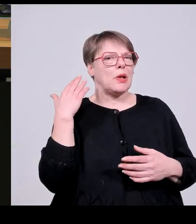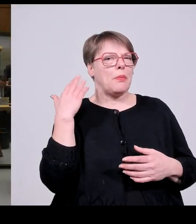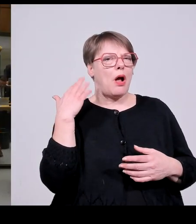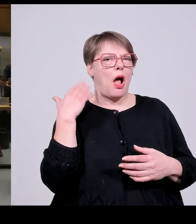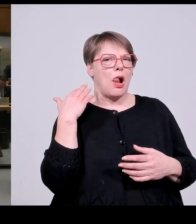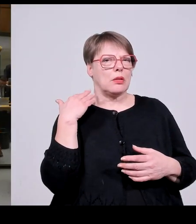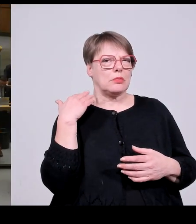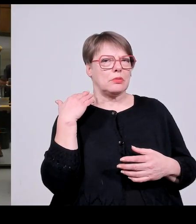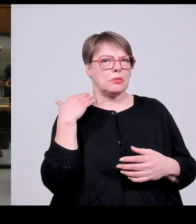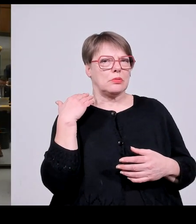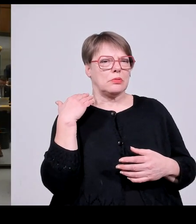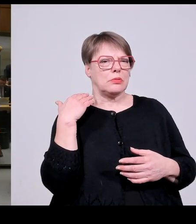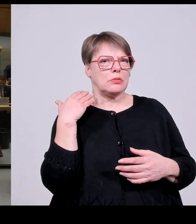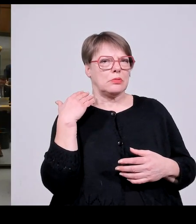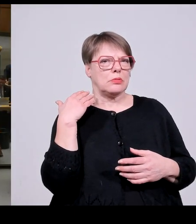Meine Damen und Herren. Unsere